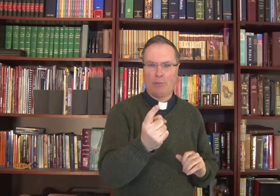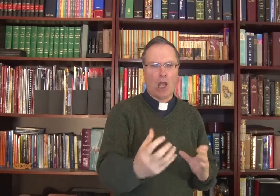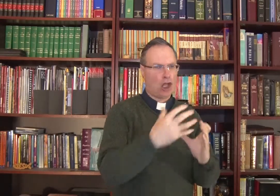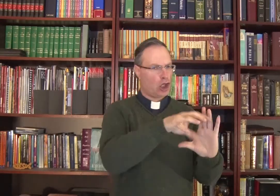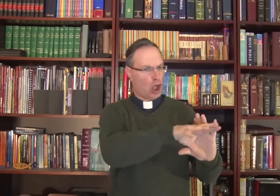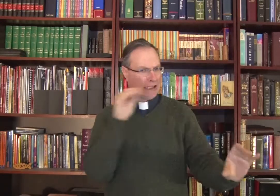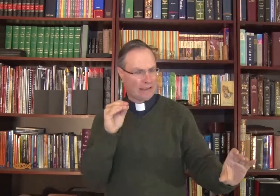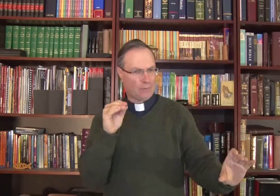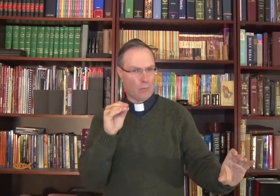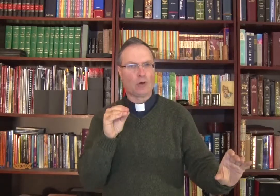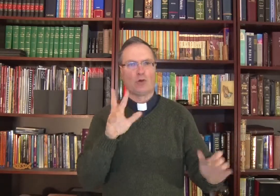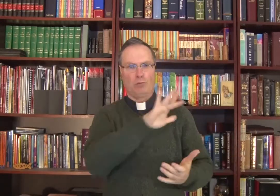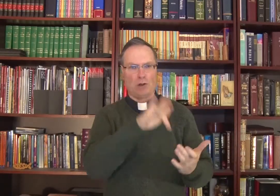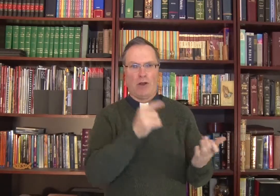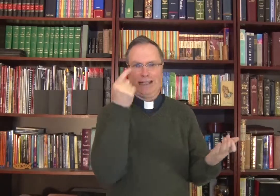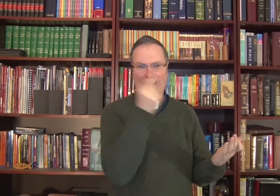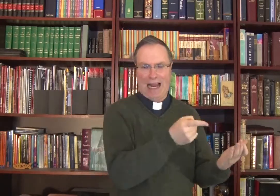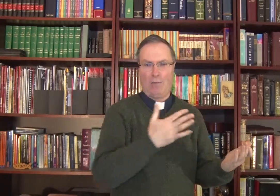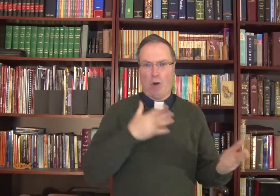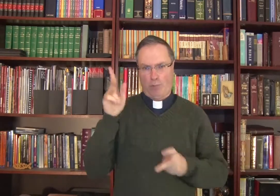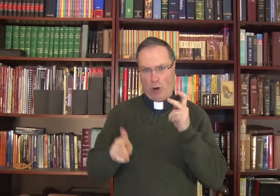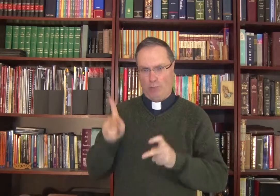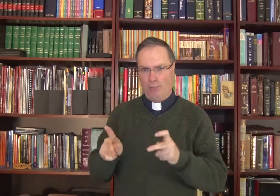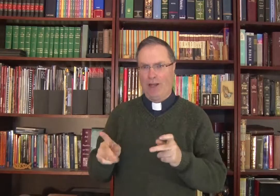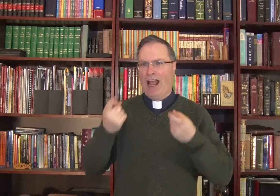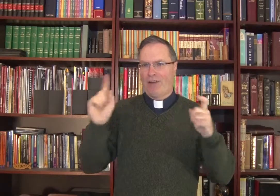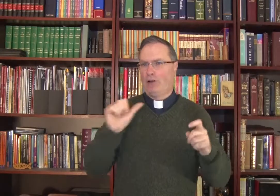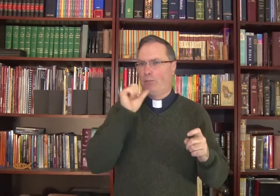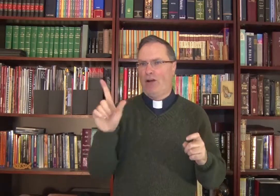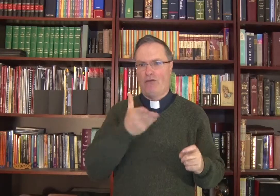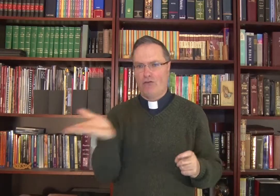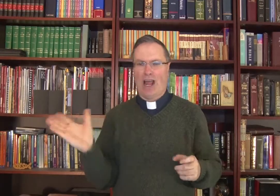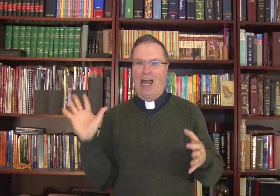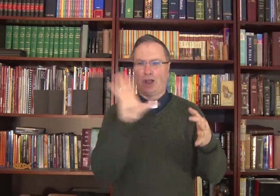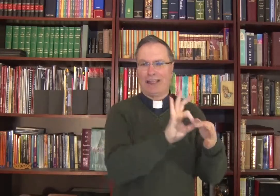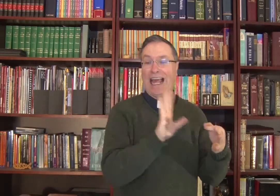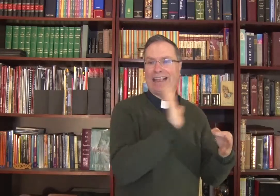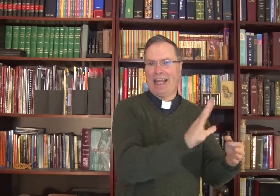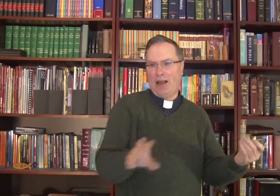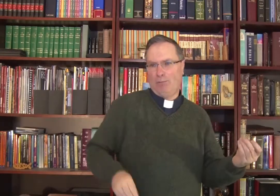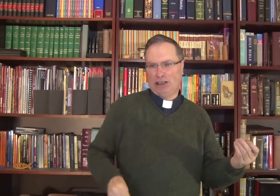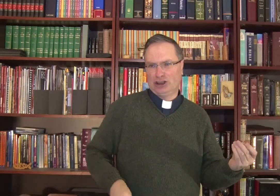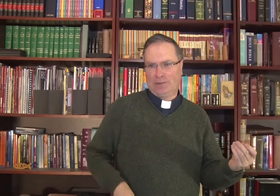«Sortez du milieu d'elle, mon peuple, afin de ne pas vous associer à ses péchés